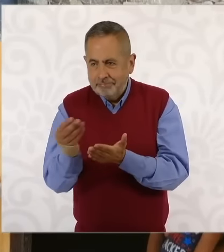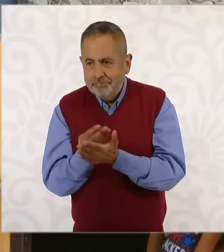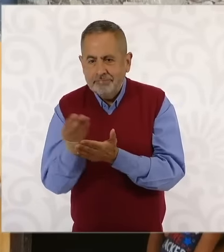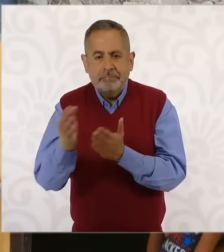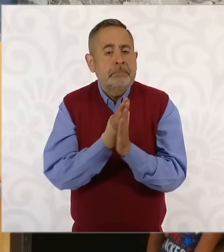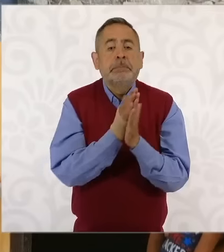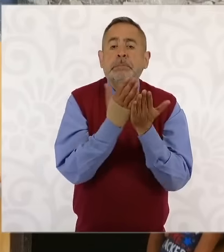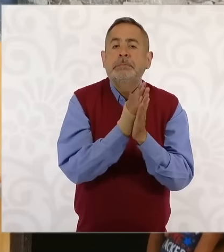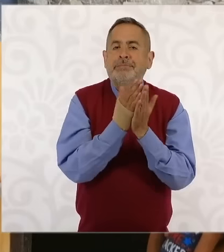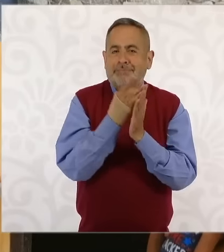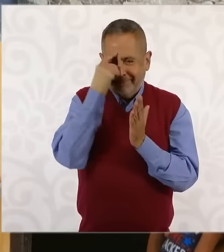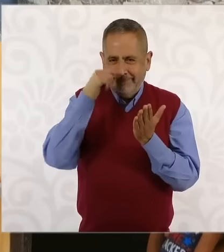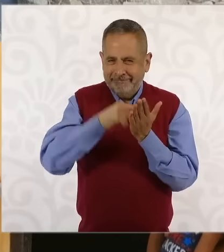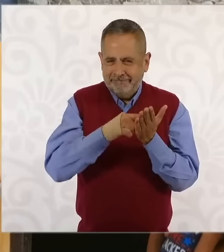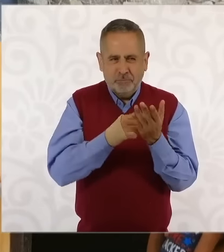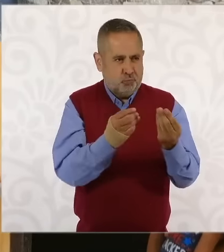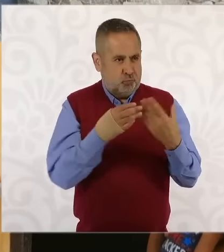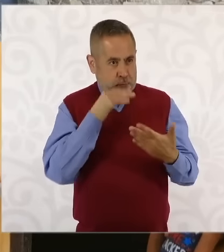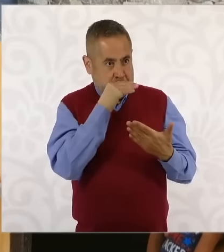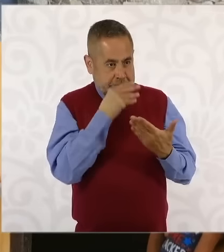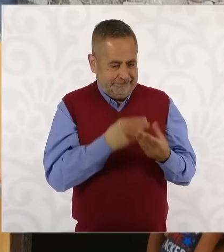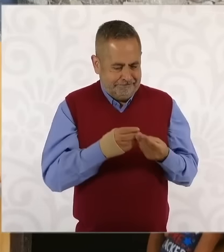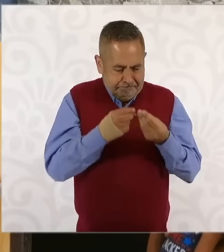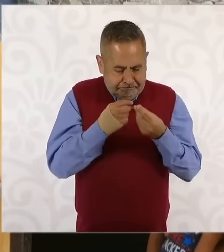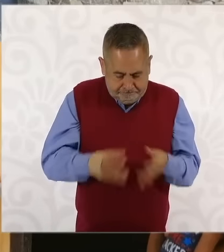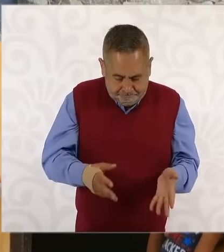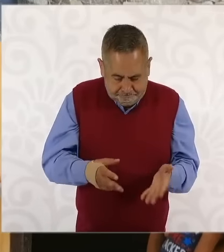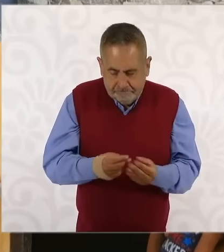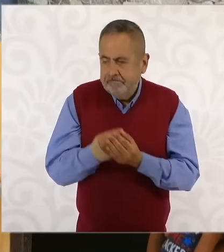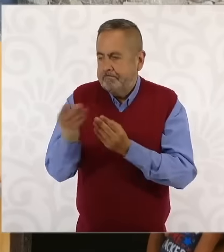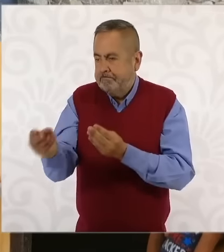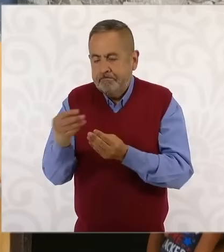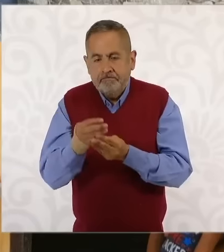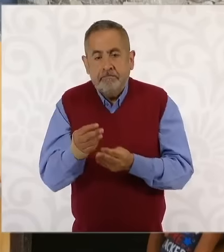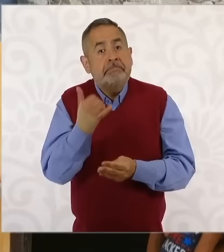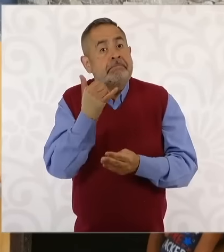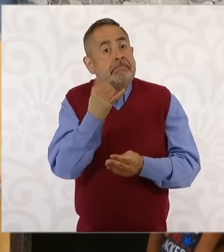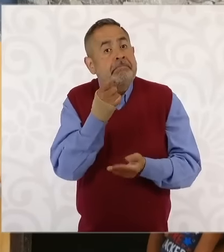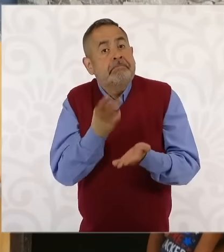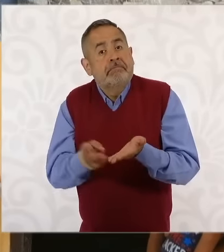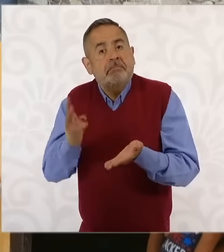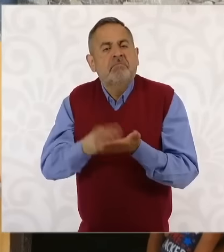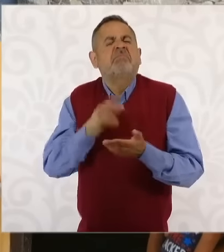pero especialmente se van a entregar 350 pesos para la recuperación de útiles